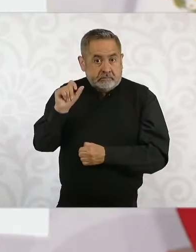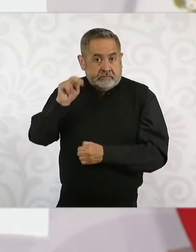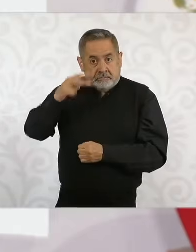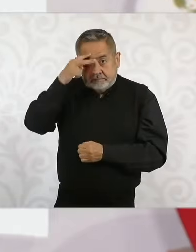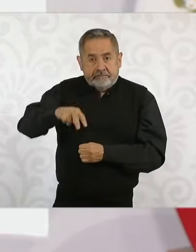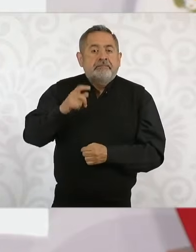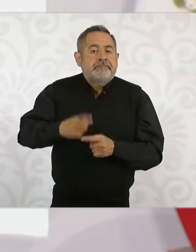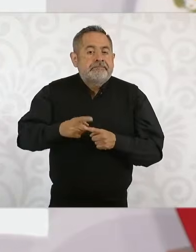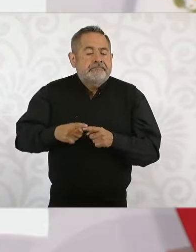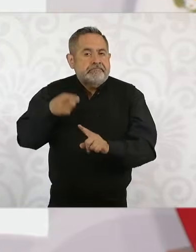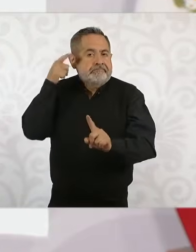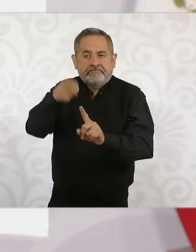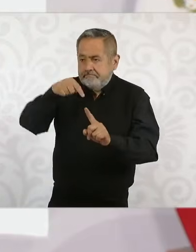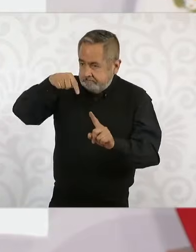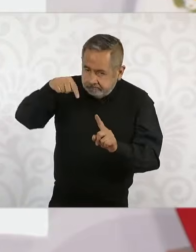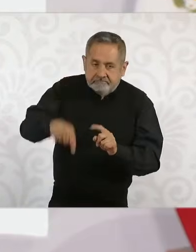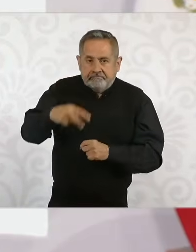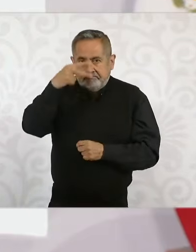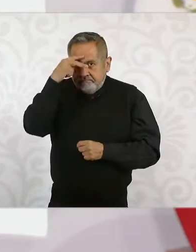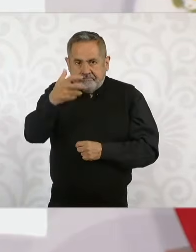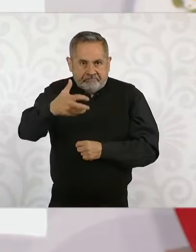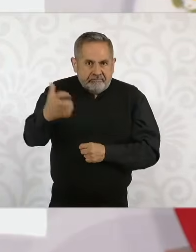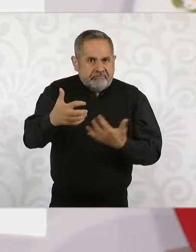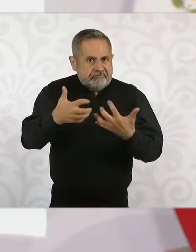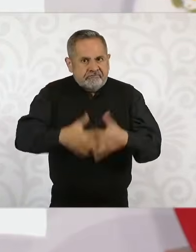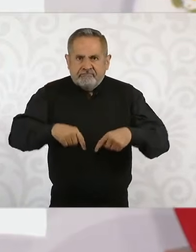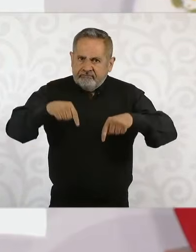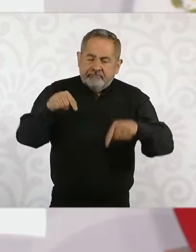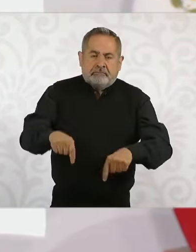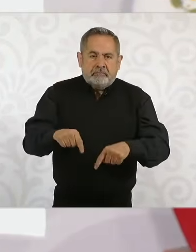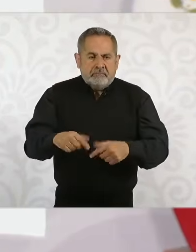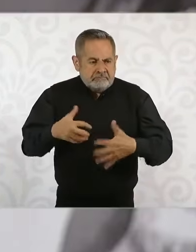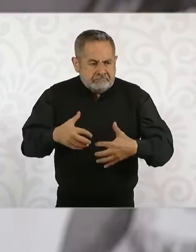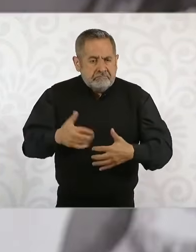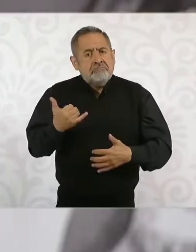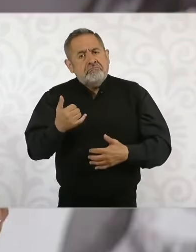lo que consumimos en México y también que nos permita exportar a otros países, no